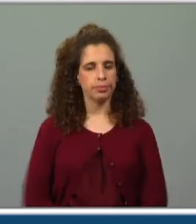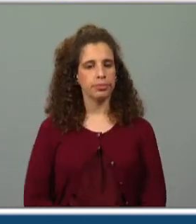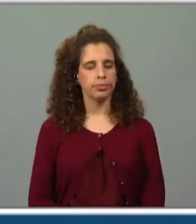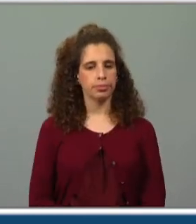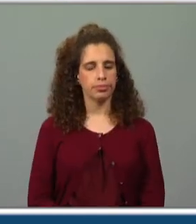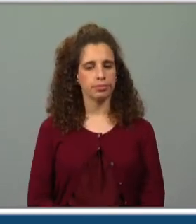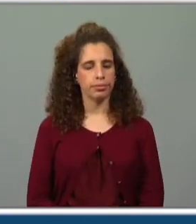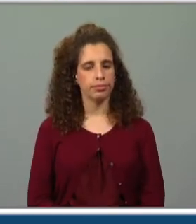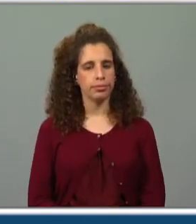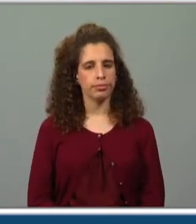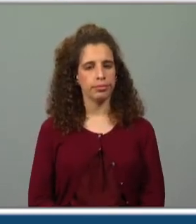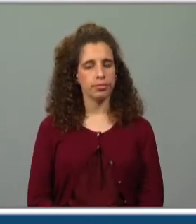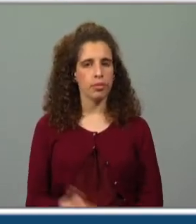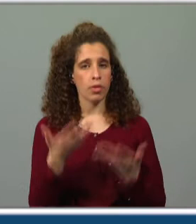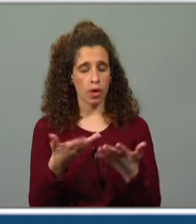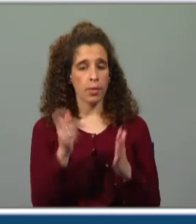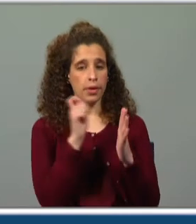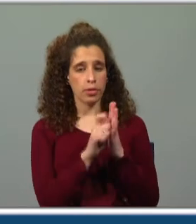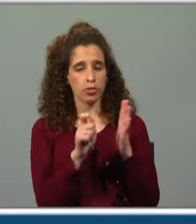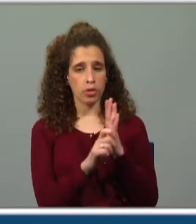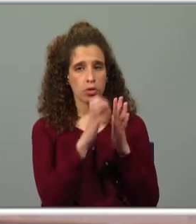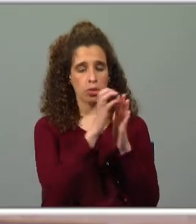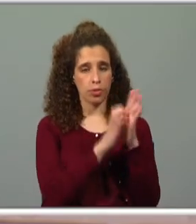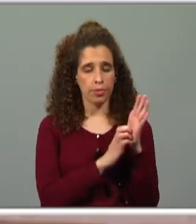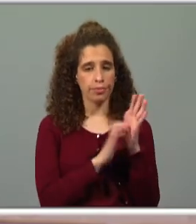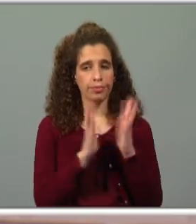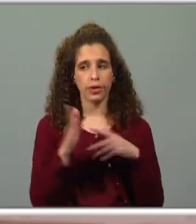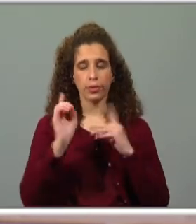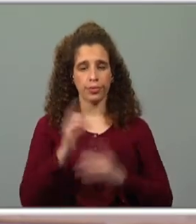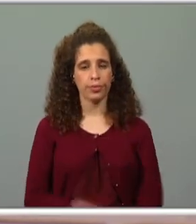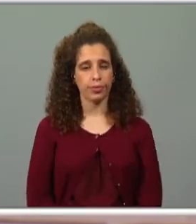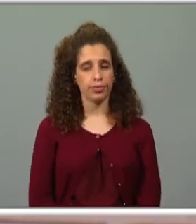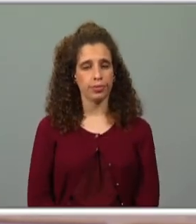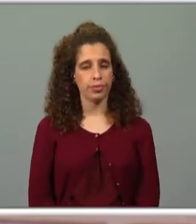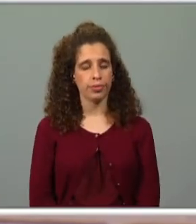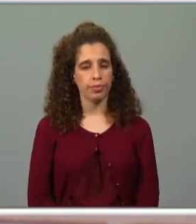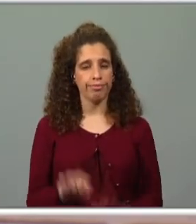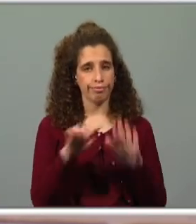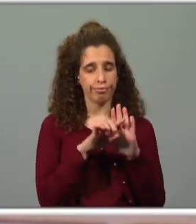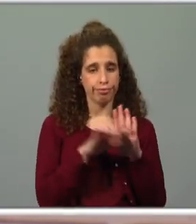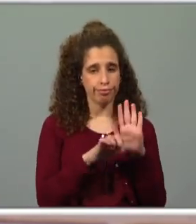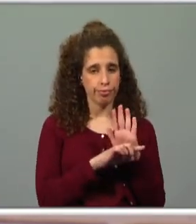neste momento de vocês escreverem o texto tenha o que a listinha que nós 在你寫這篇文章的時候文字有什麼我們的小清單